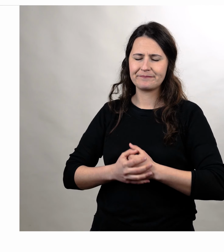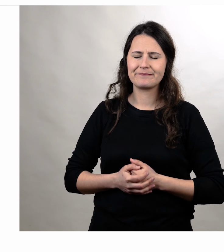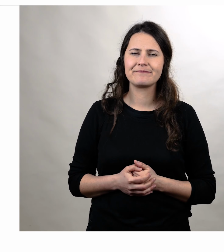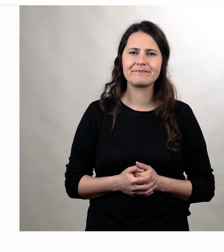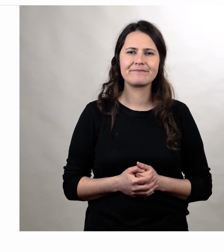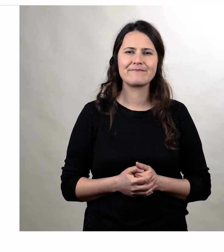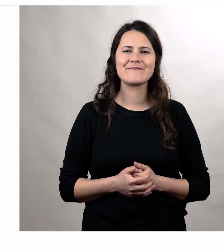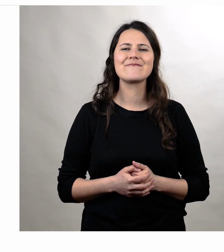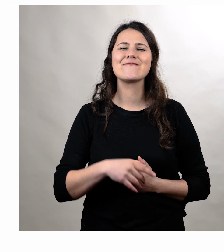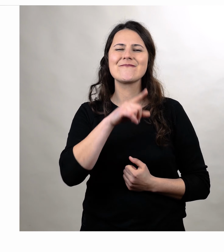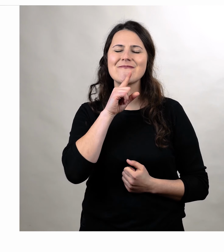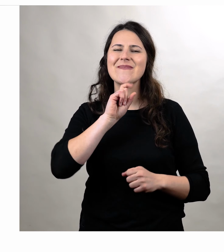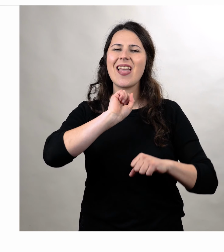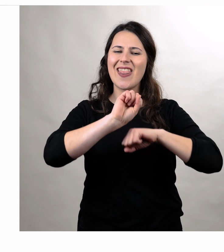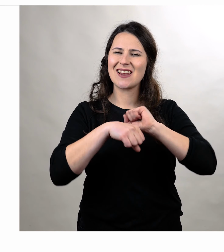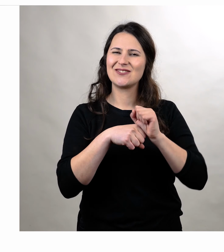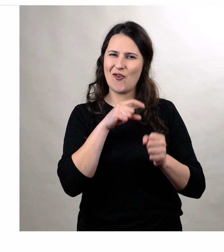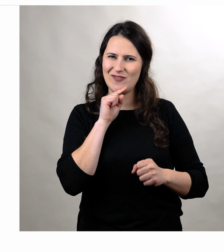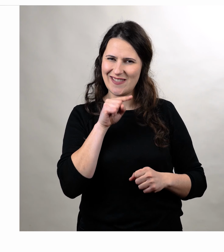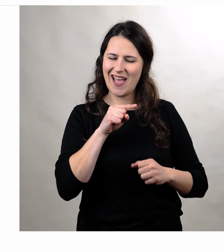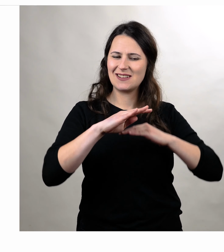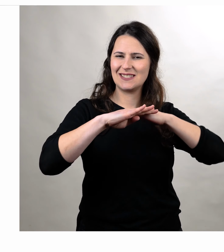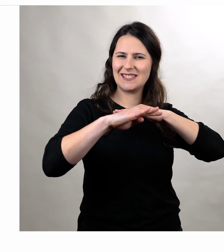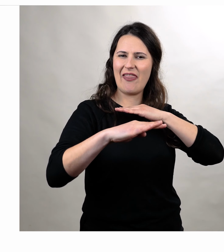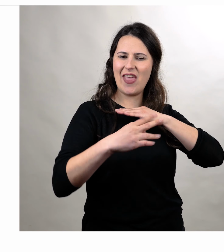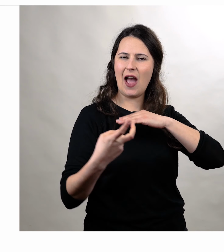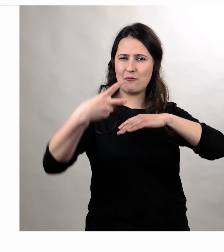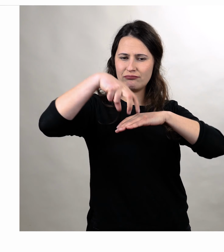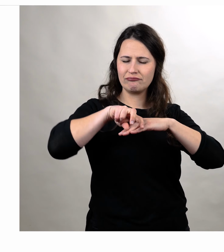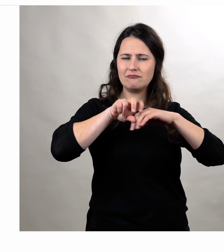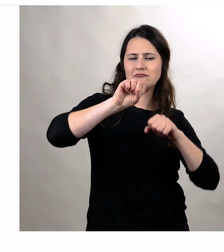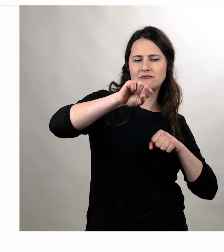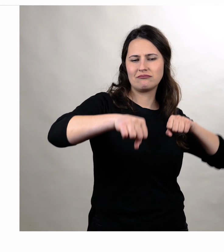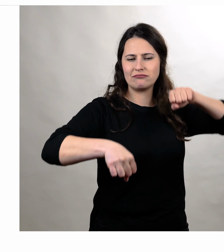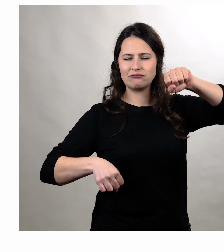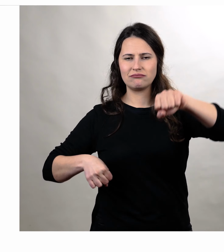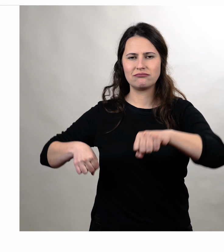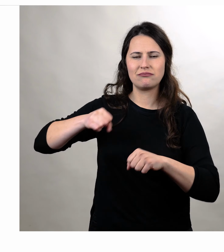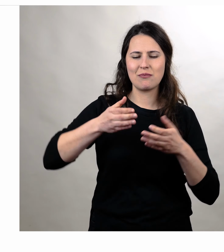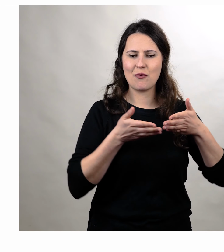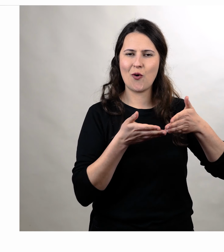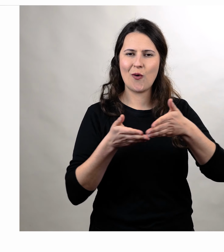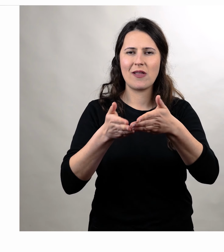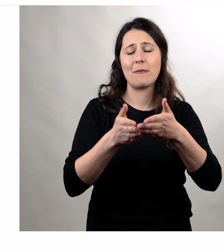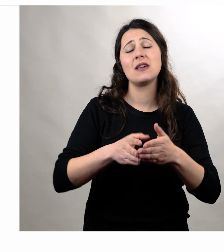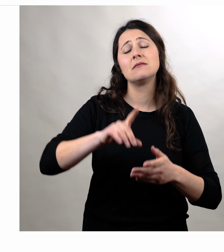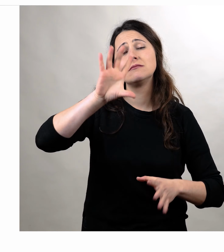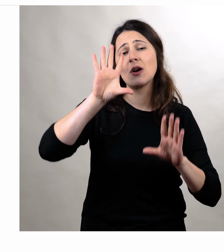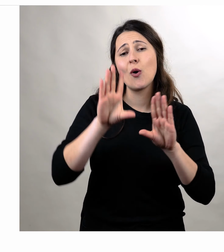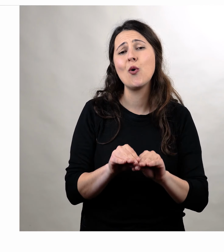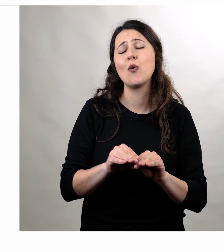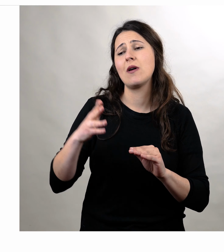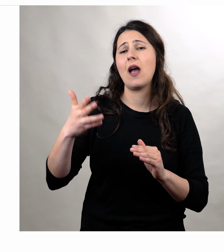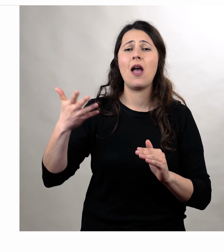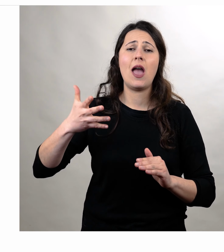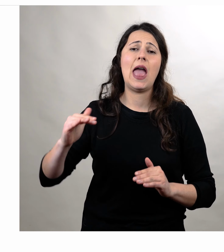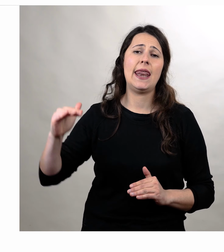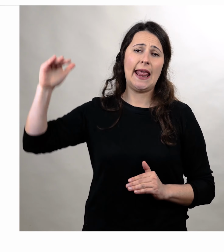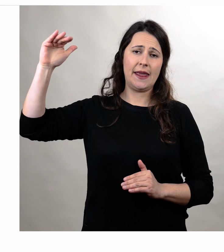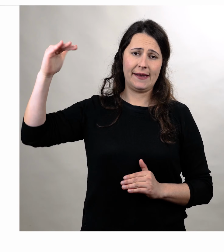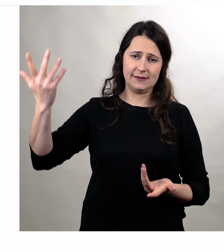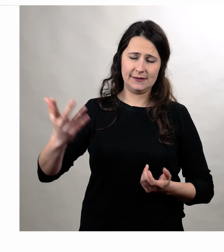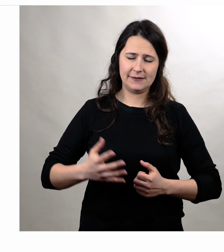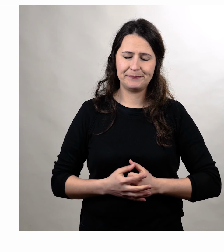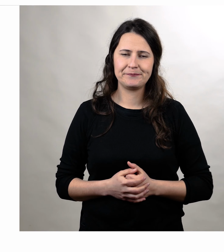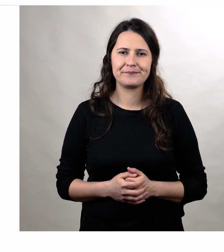Η δραστηριότητα διάσχισης του ποταμού με σχεδία προορίζεται για ενήλικα άτομα.